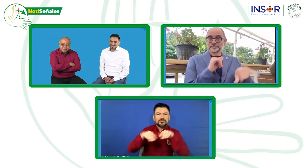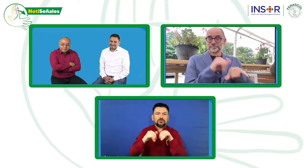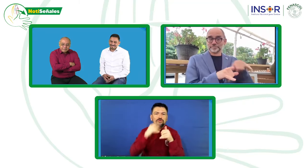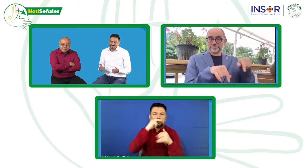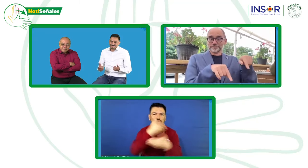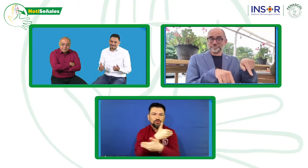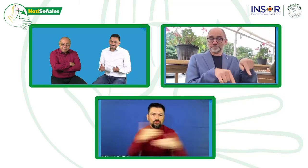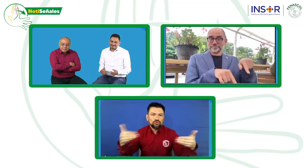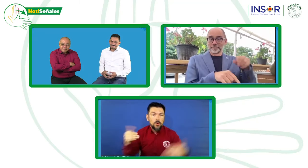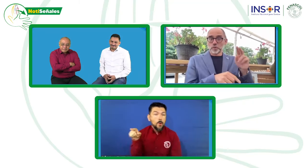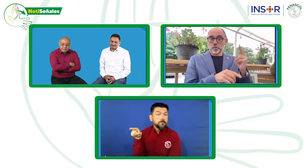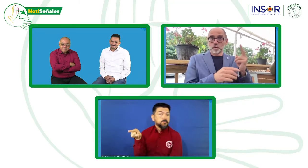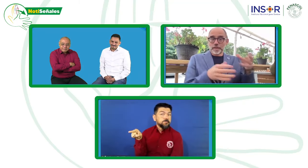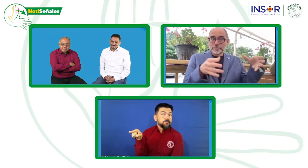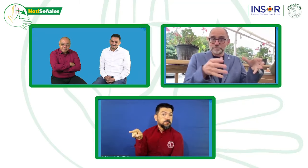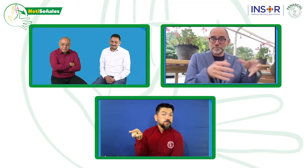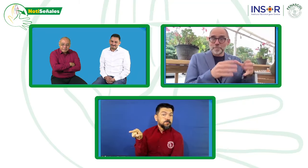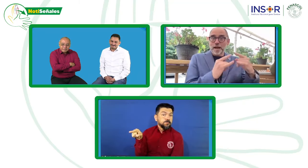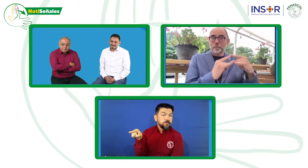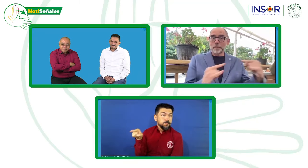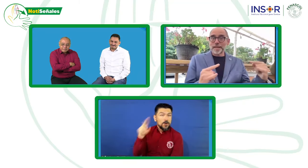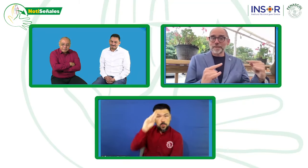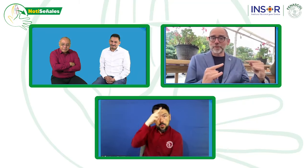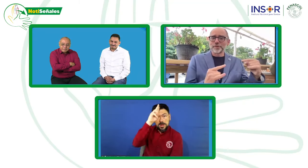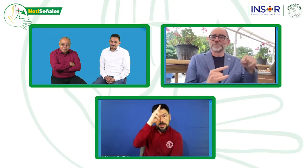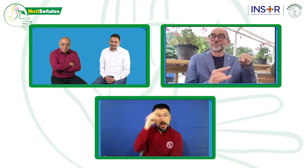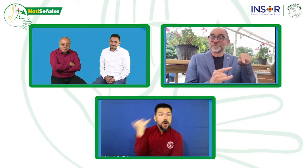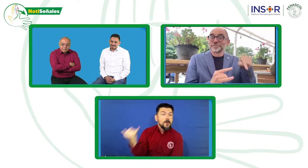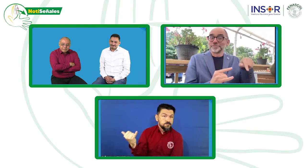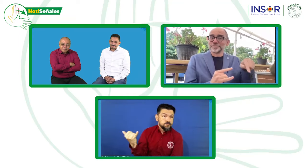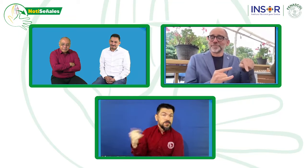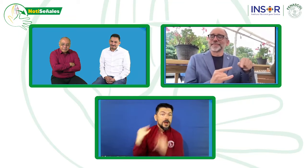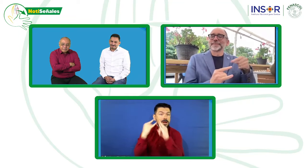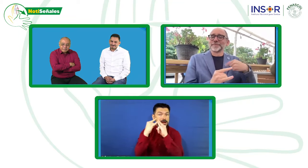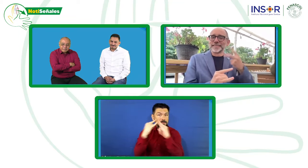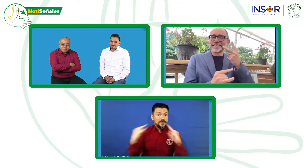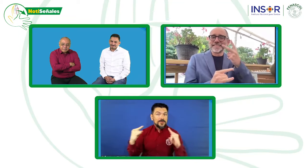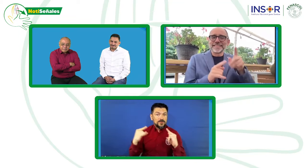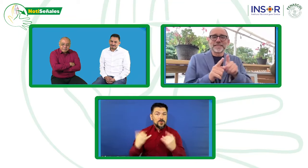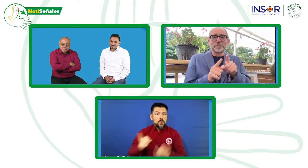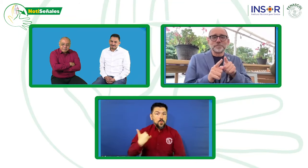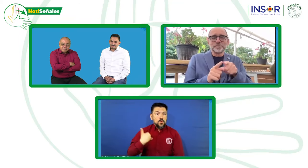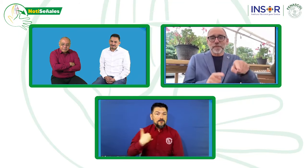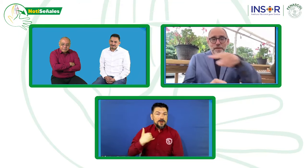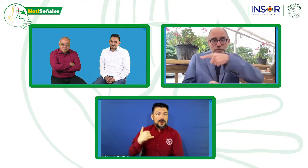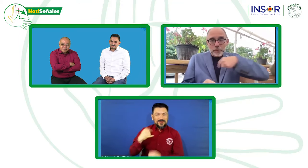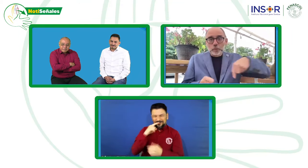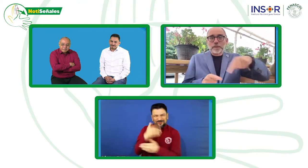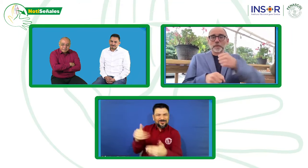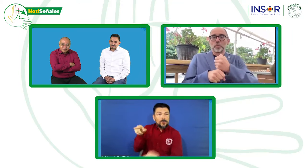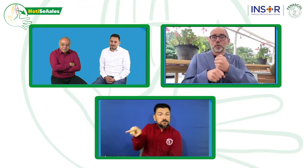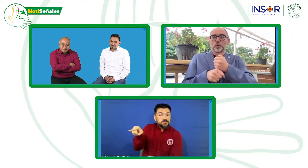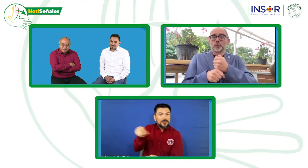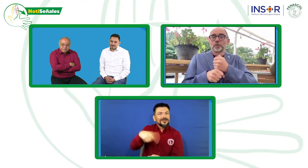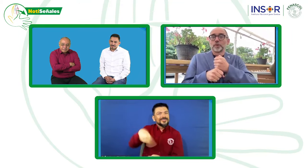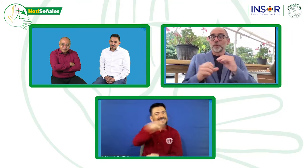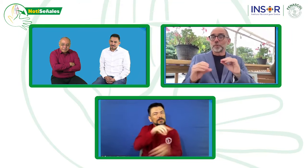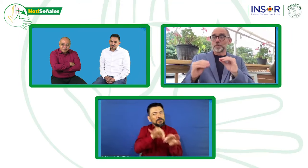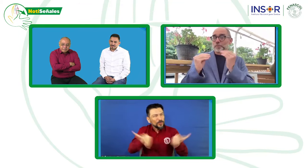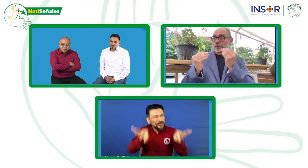en estos momentos justamente se va a hacer ese campamento de